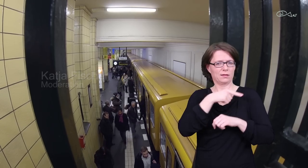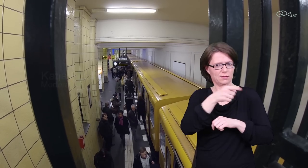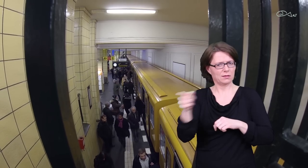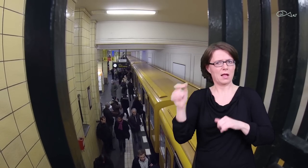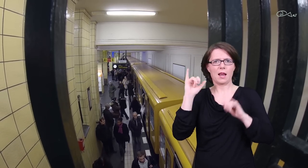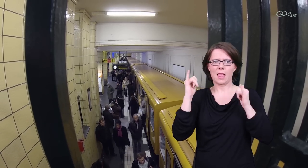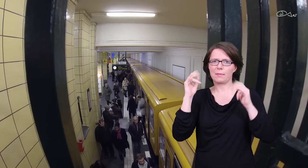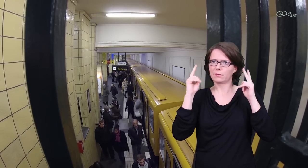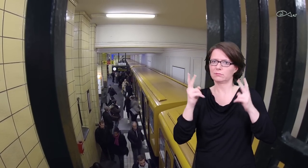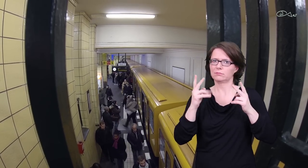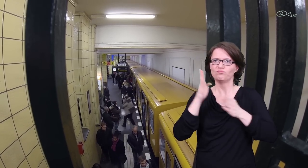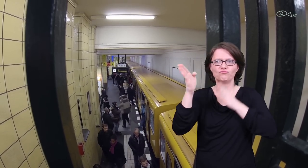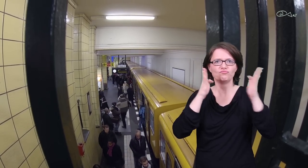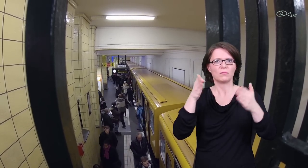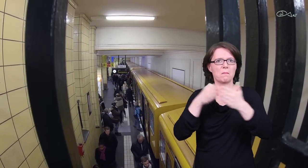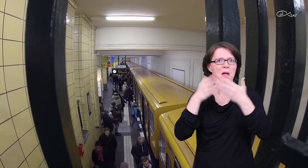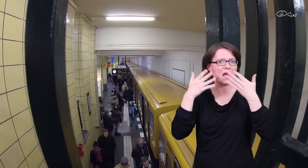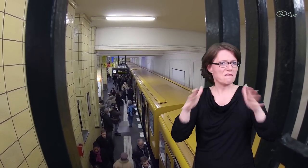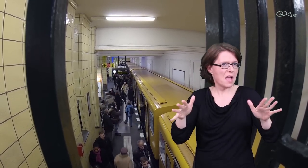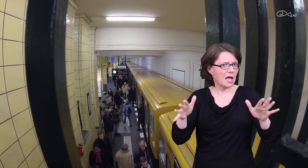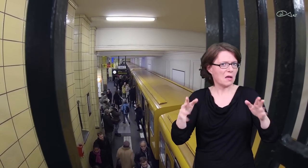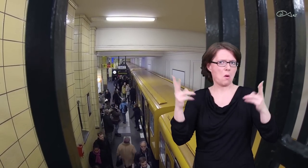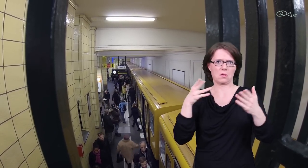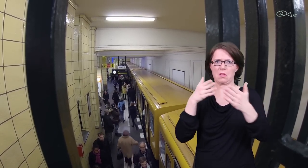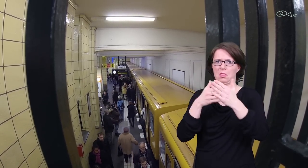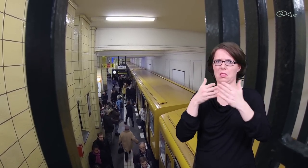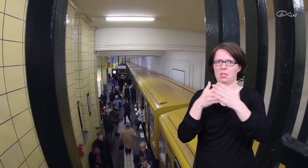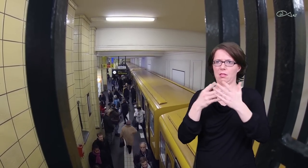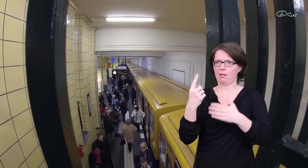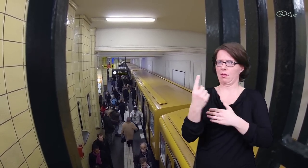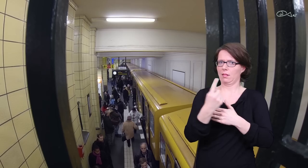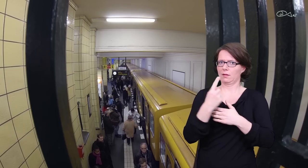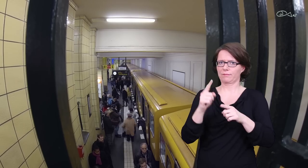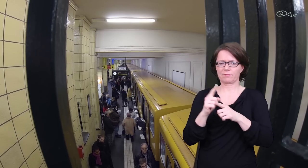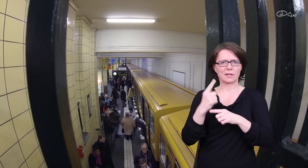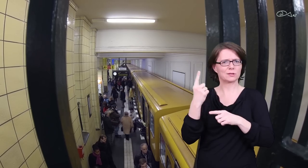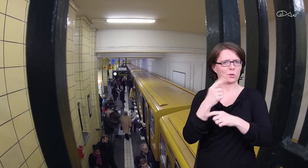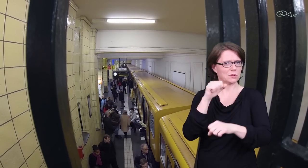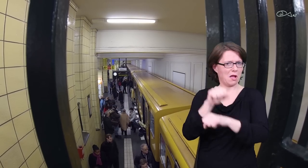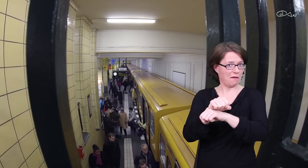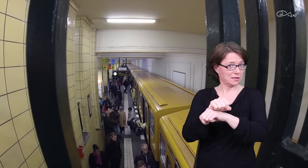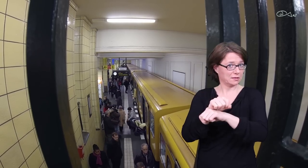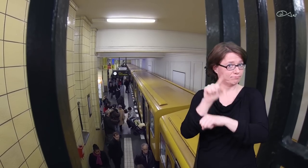Können sie ein selbständiges Leben führen oder stoßen sie auf viele Barrieren? Leben sie isoliert wie in einer „Isolationshaft“?